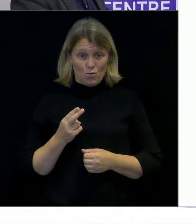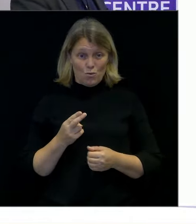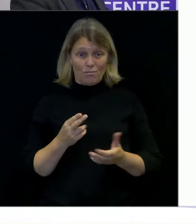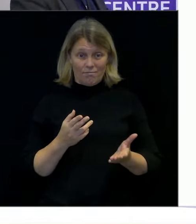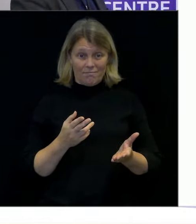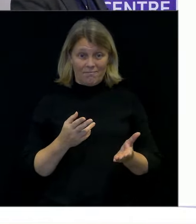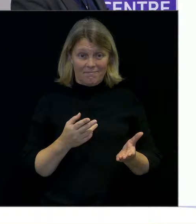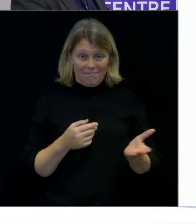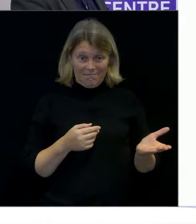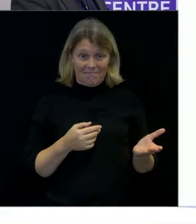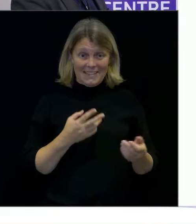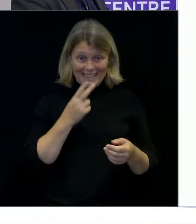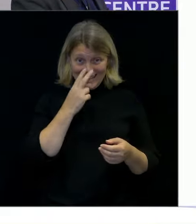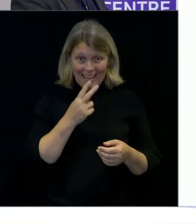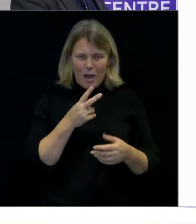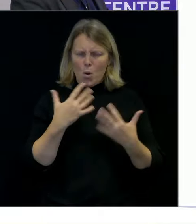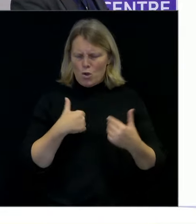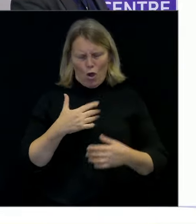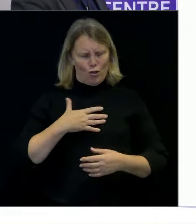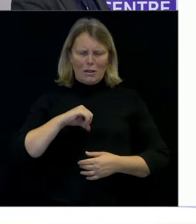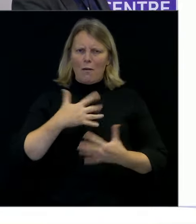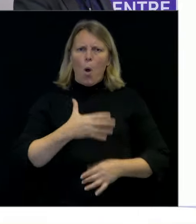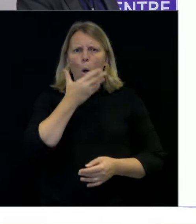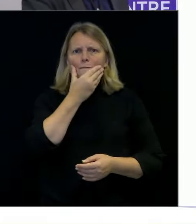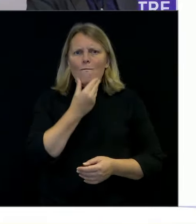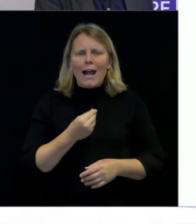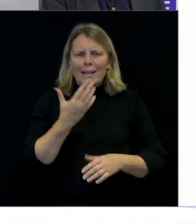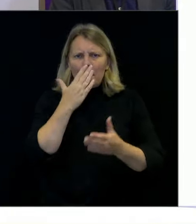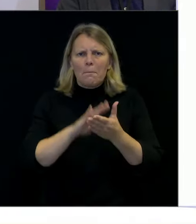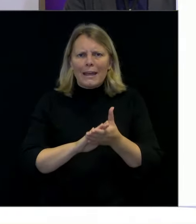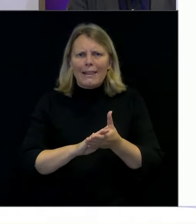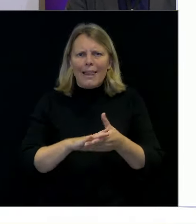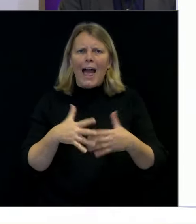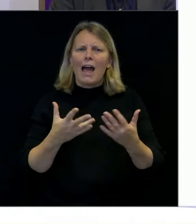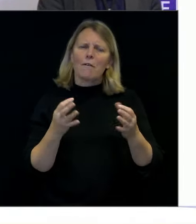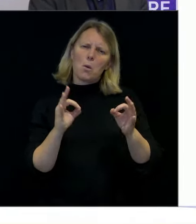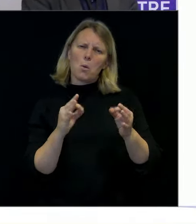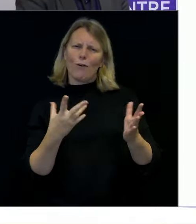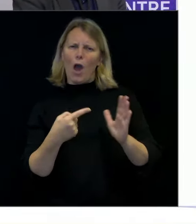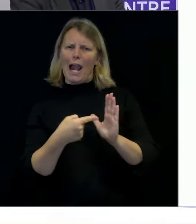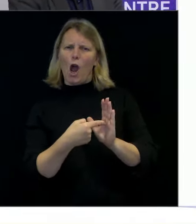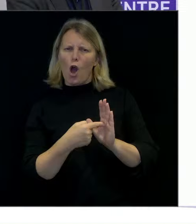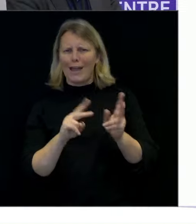Här till vänster ser vi en oerhört vacker bild på vad en lag eller paragraf skulle kunna vara.